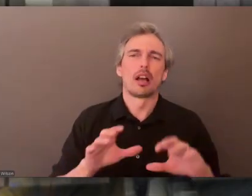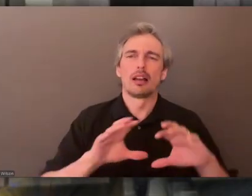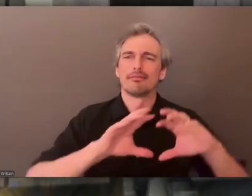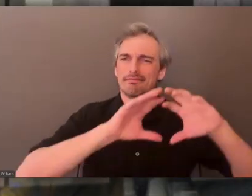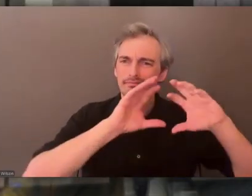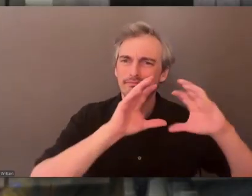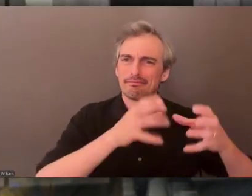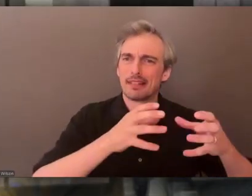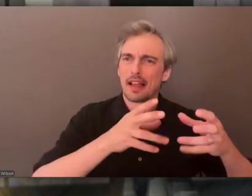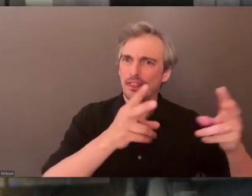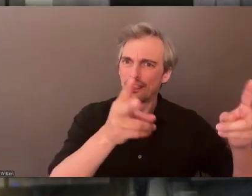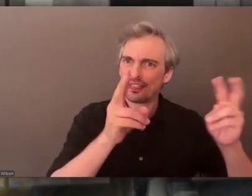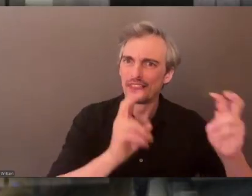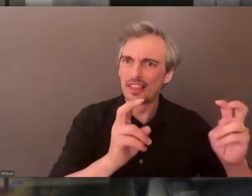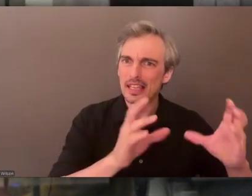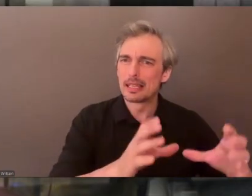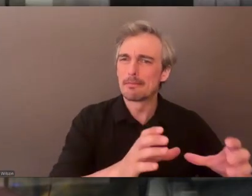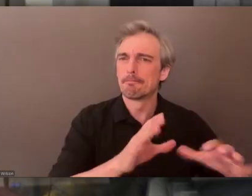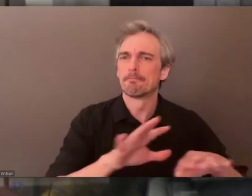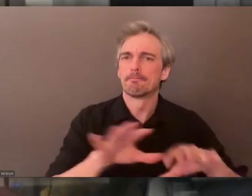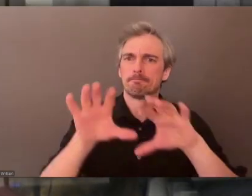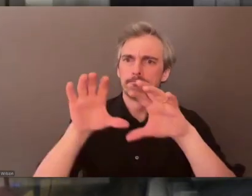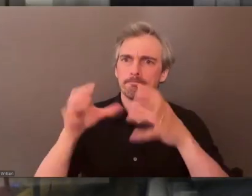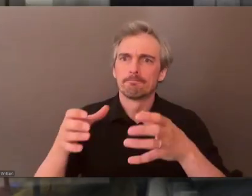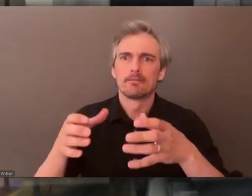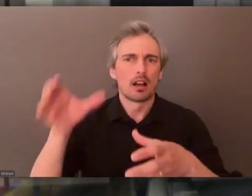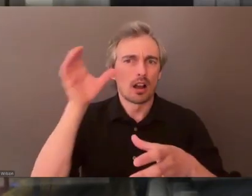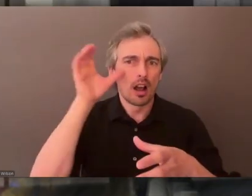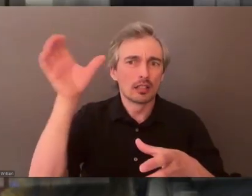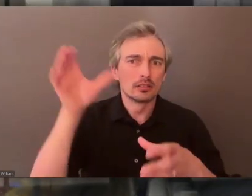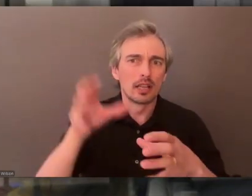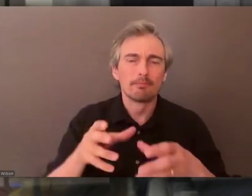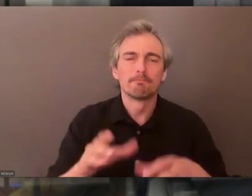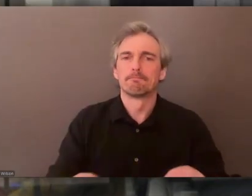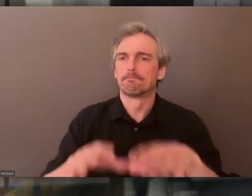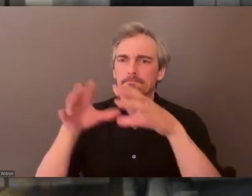例えば、エンゲ ージメントチャ ートに戻ると、 Q1 専用のダッシュボ ードを持つかもしれません。